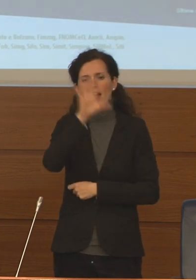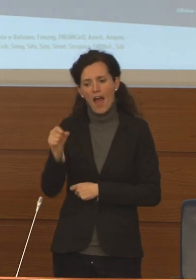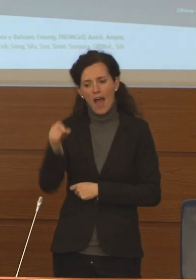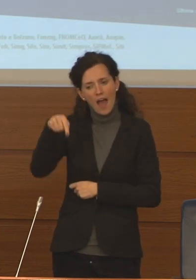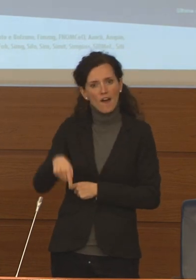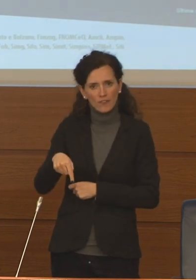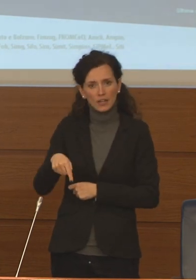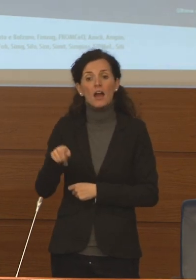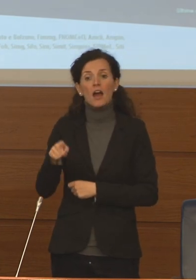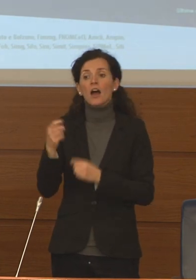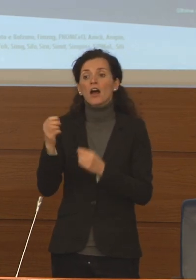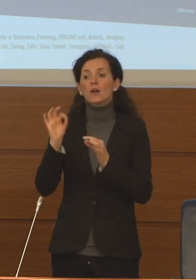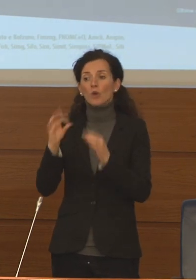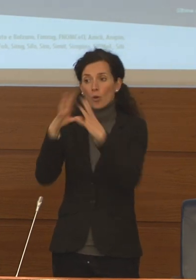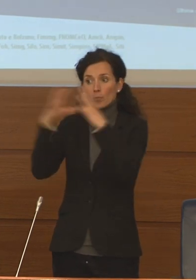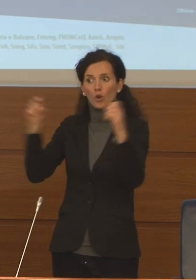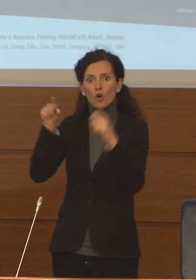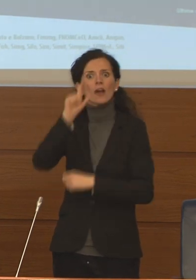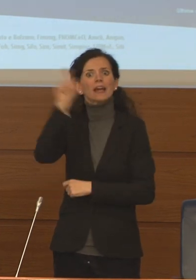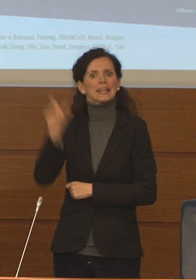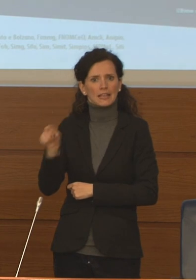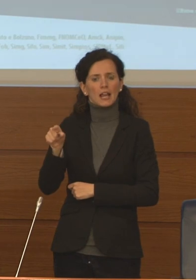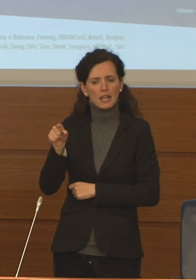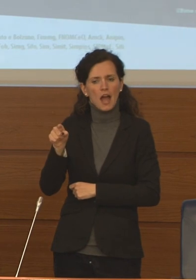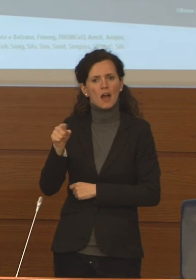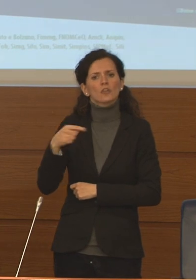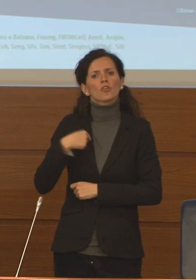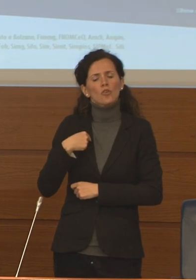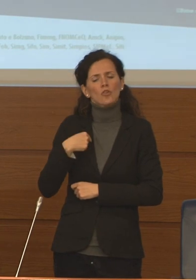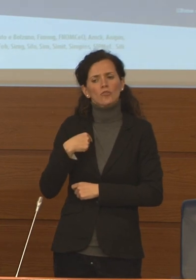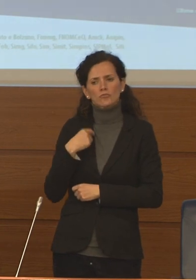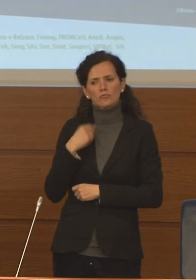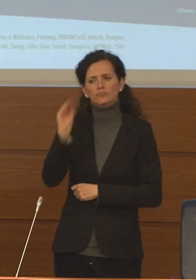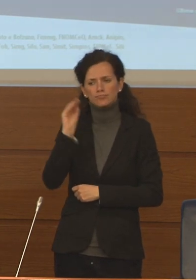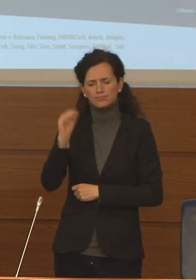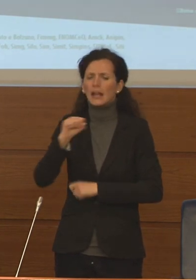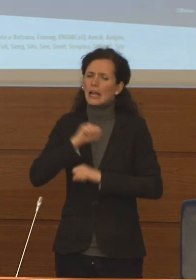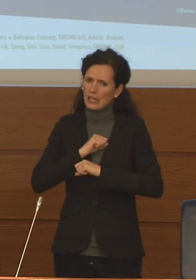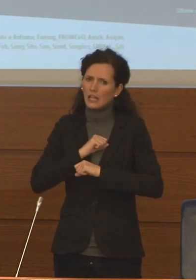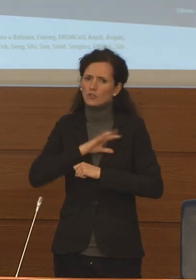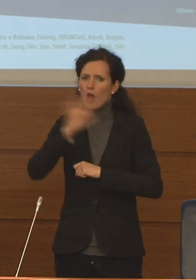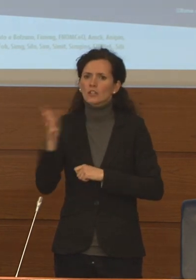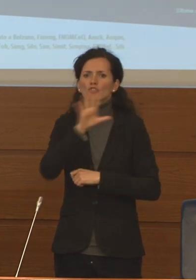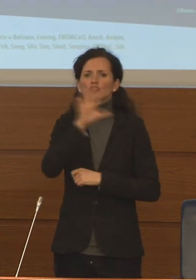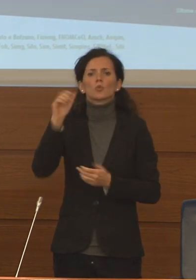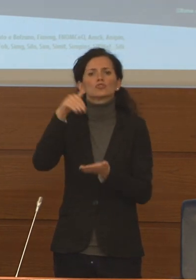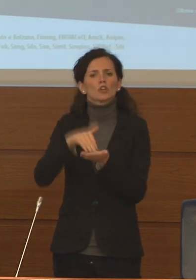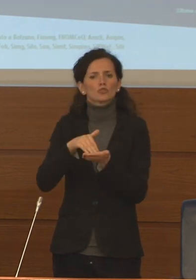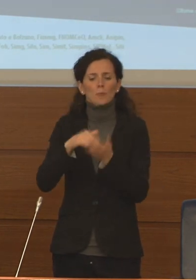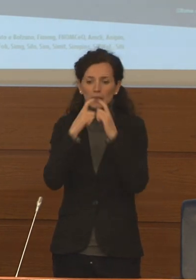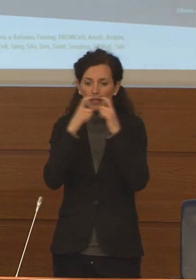italiano e approvvigioneremo, credo, altre 500.000 mascherine fra 2 giorni sempre